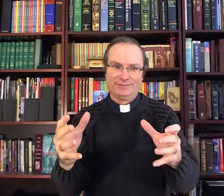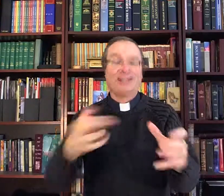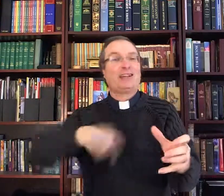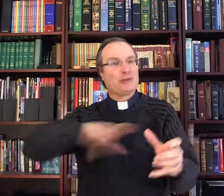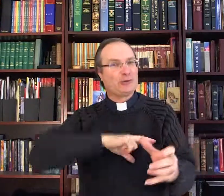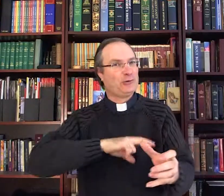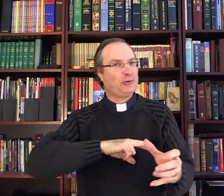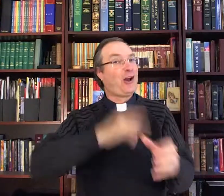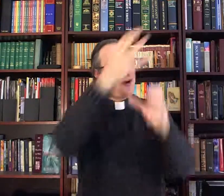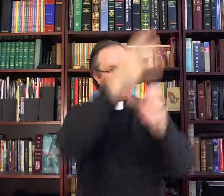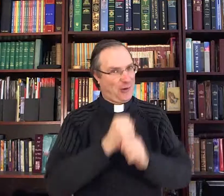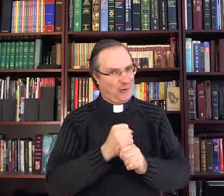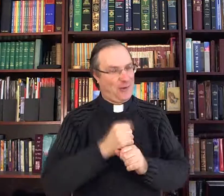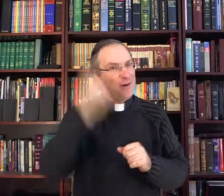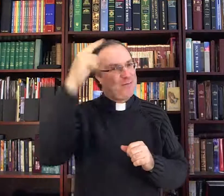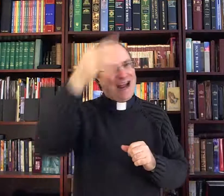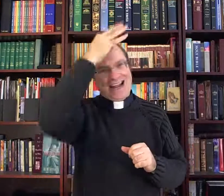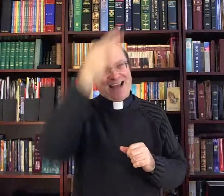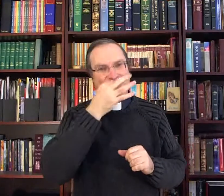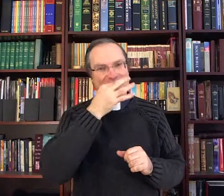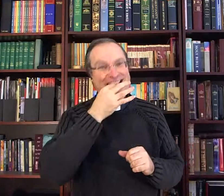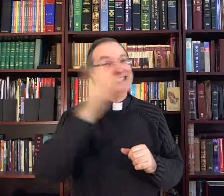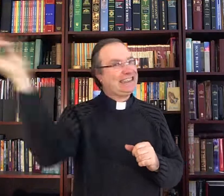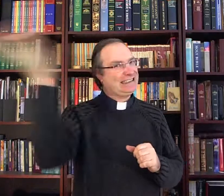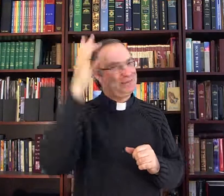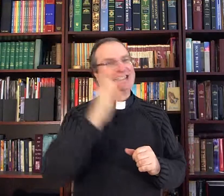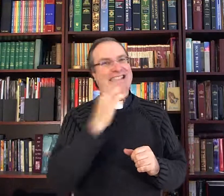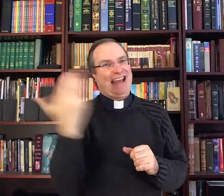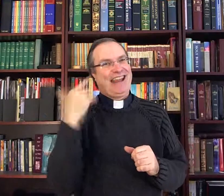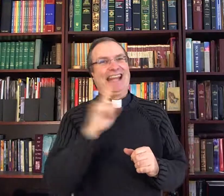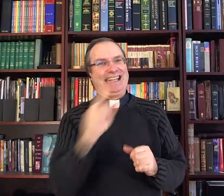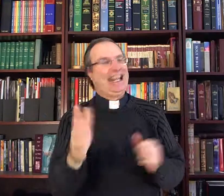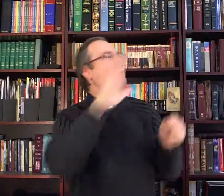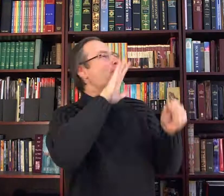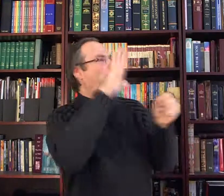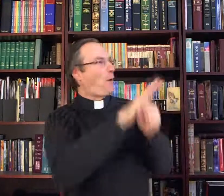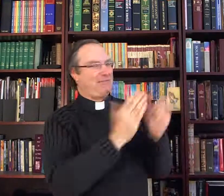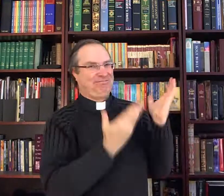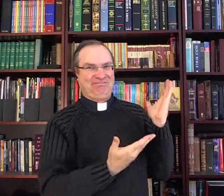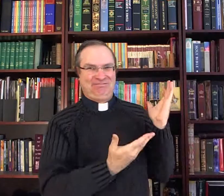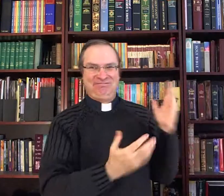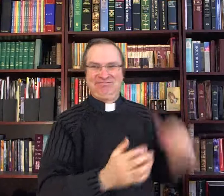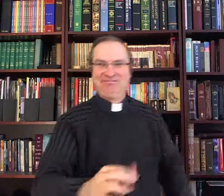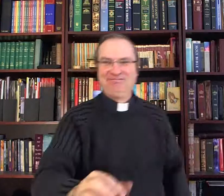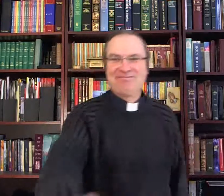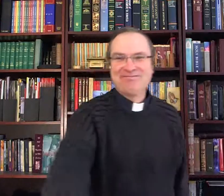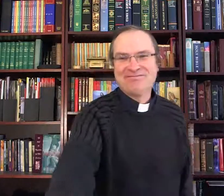et que nous recevons par la foi l'Esprit qui avait été promis.